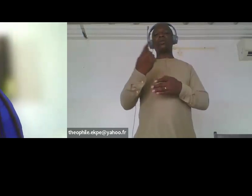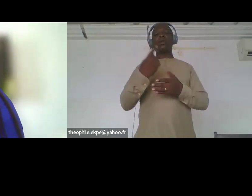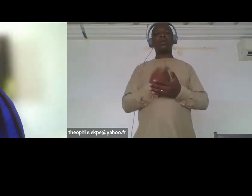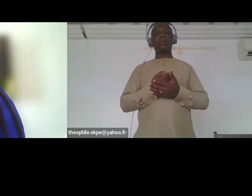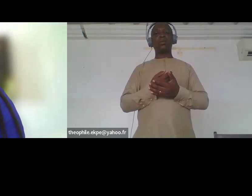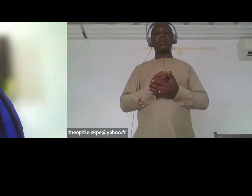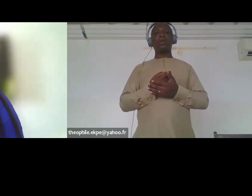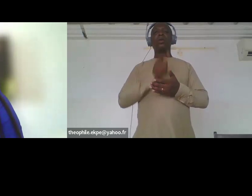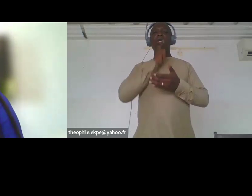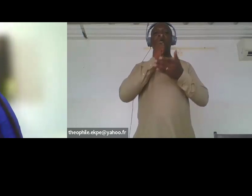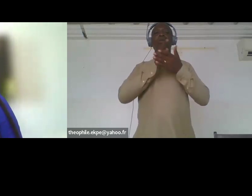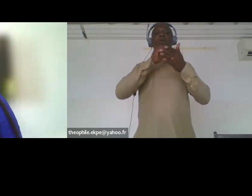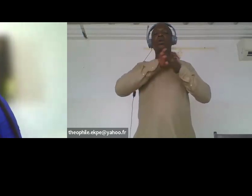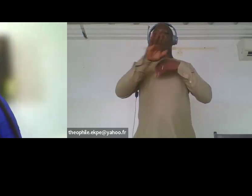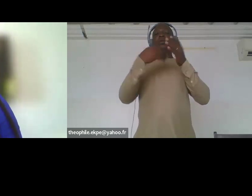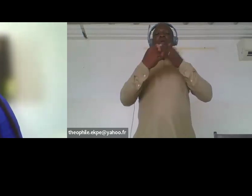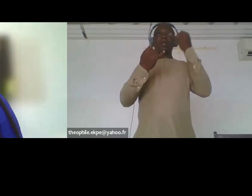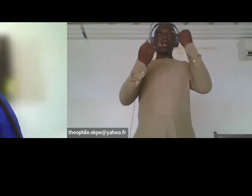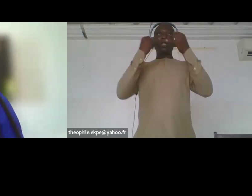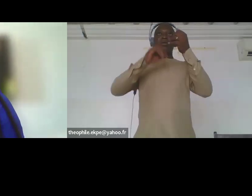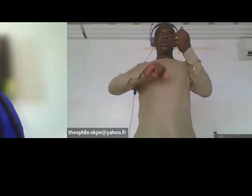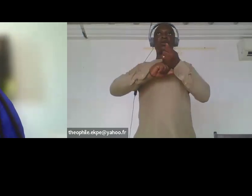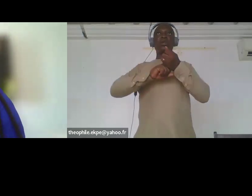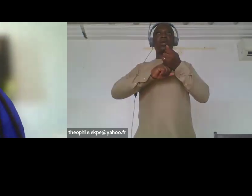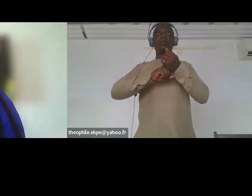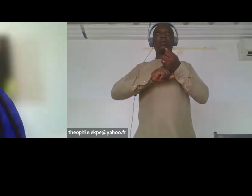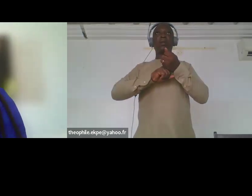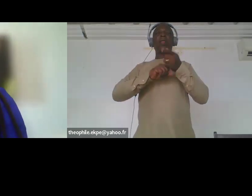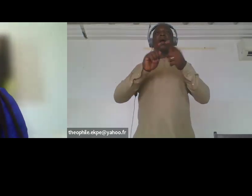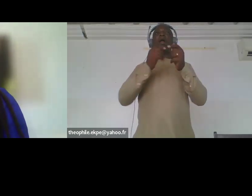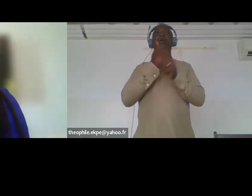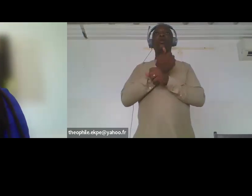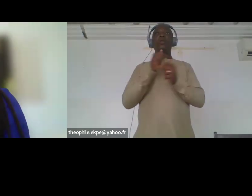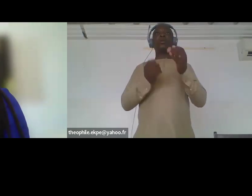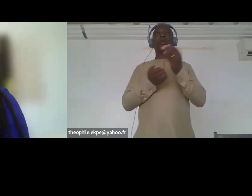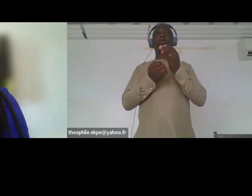que toutes les initiates de soutien à l'autonomisation économique des femmes